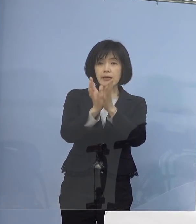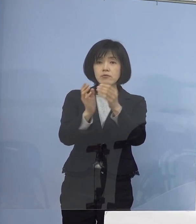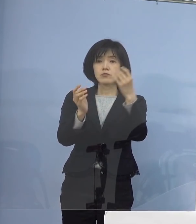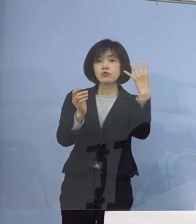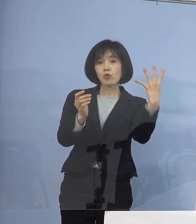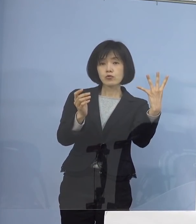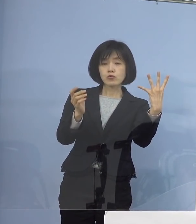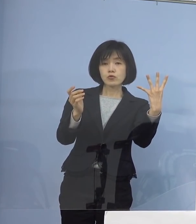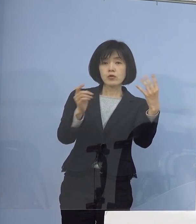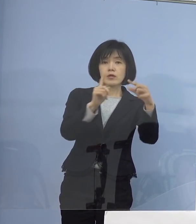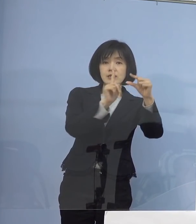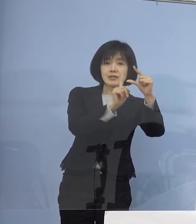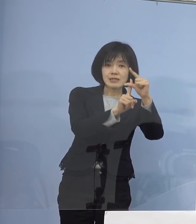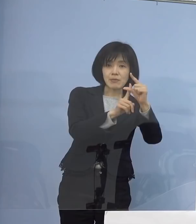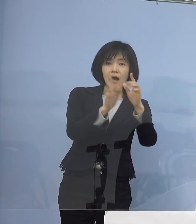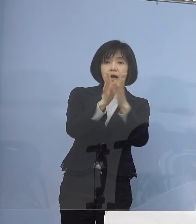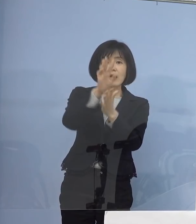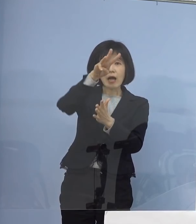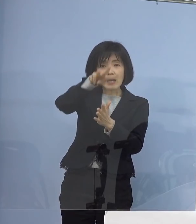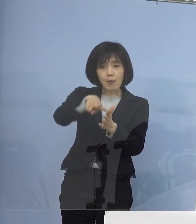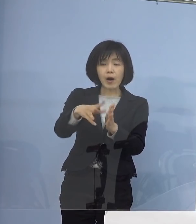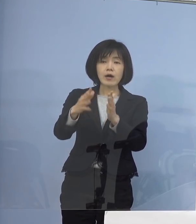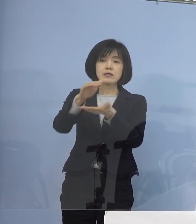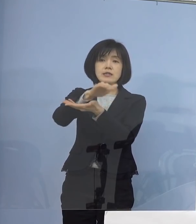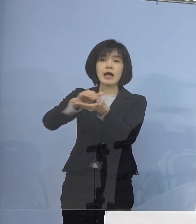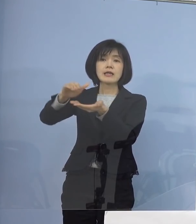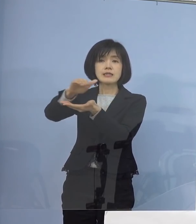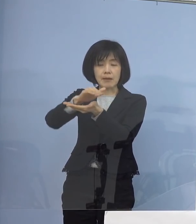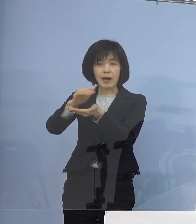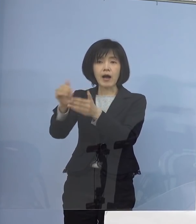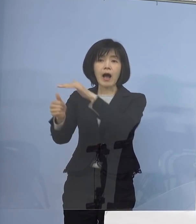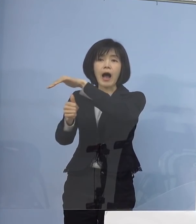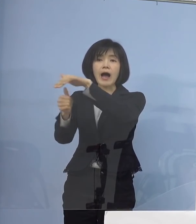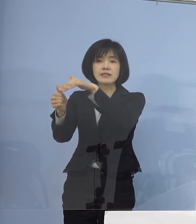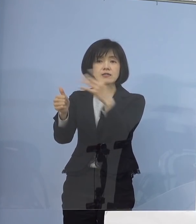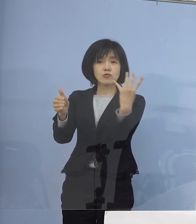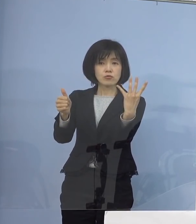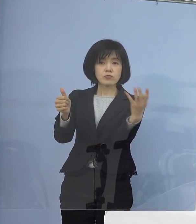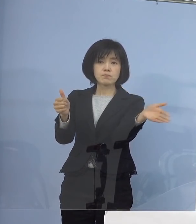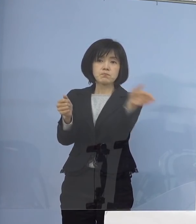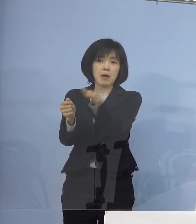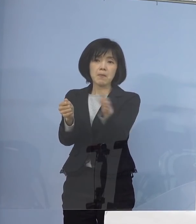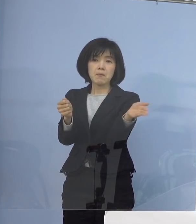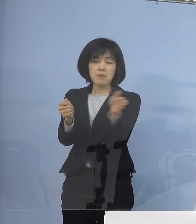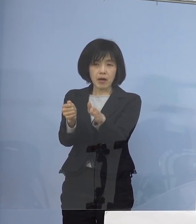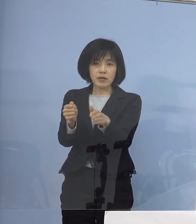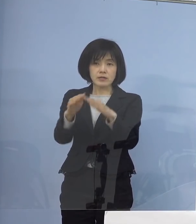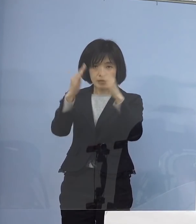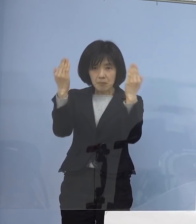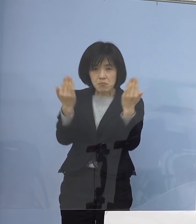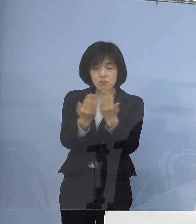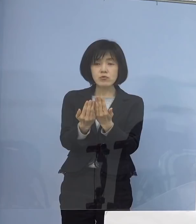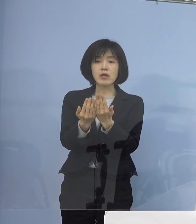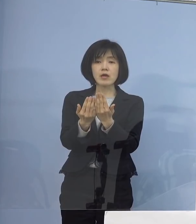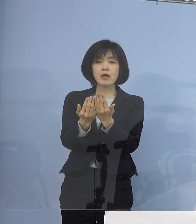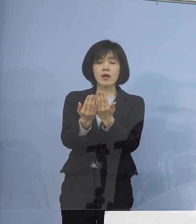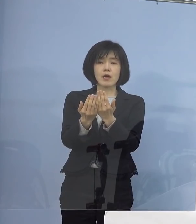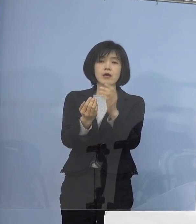千葉（県）、神奈川（県）、埼玉（県） そして愛知県が加わり10都府県ということになりますが